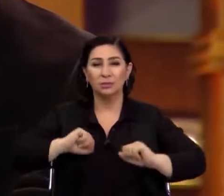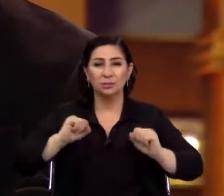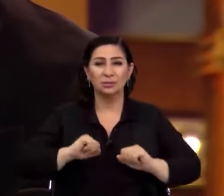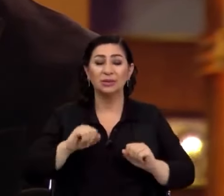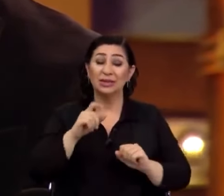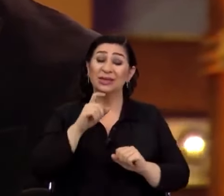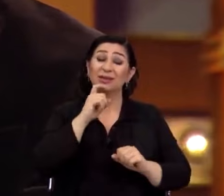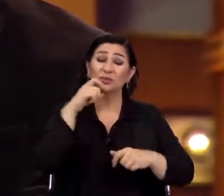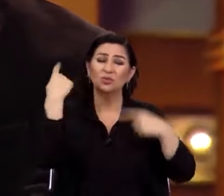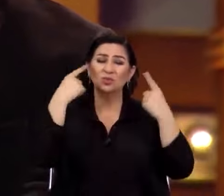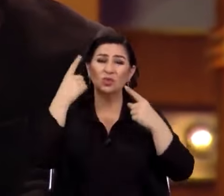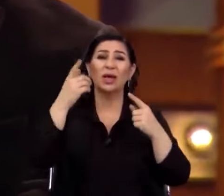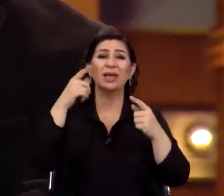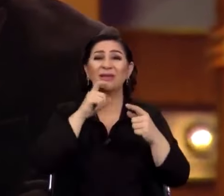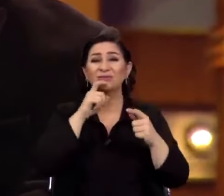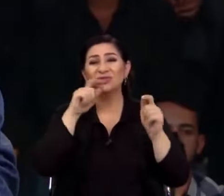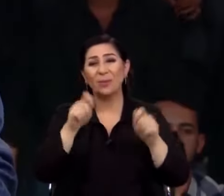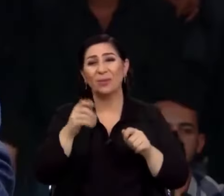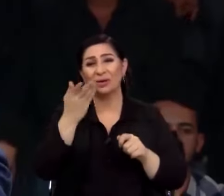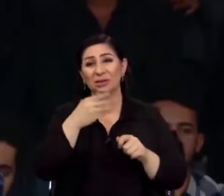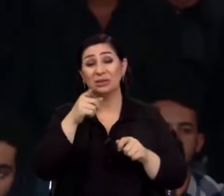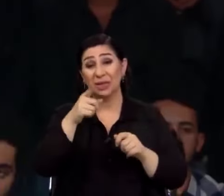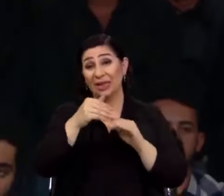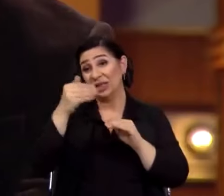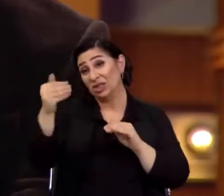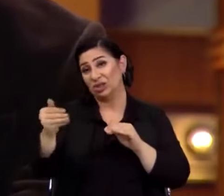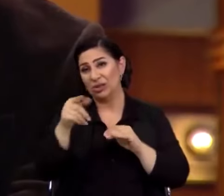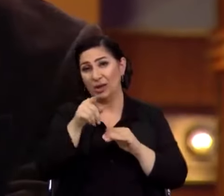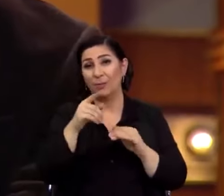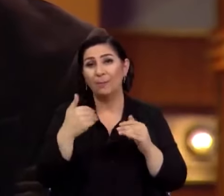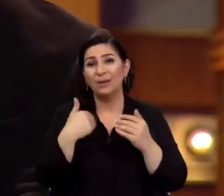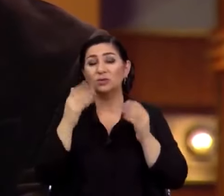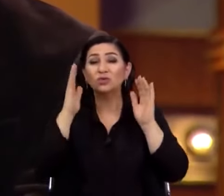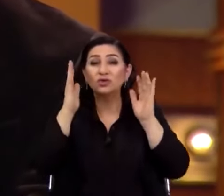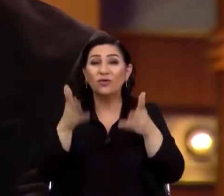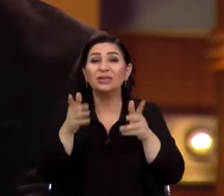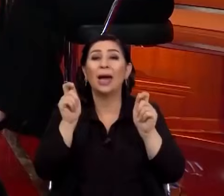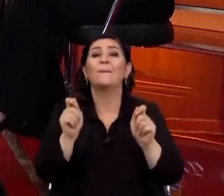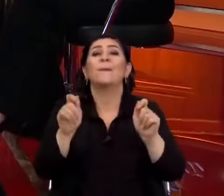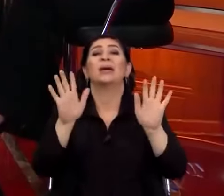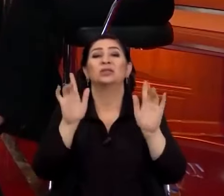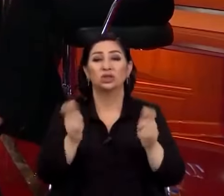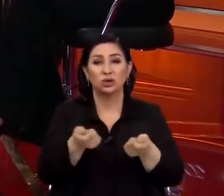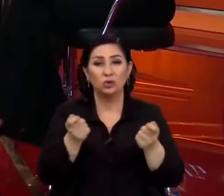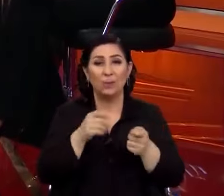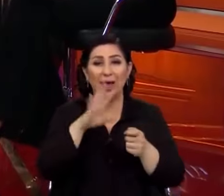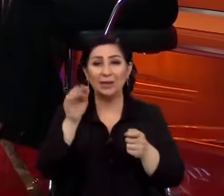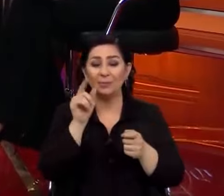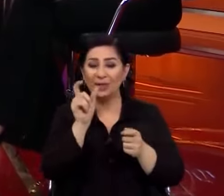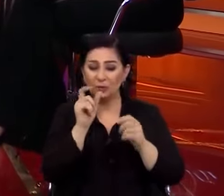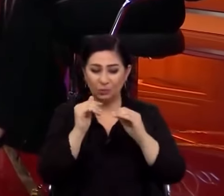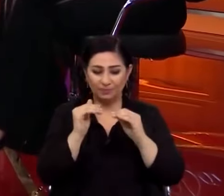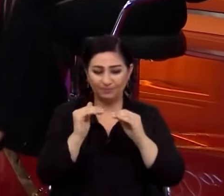ben eleştirdim di bir algı yani kesinlik Ama sen de bunun dışındasın Ben çok fazla yapmamaya çalışıyorum bunu her şeyin bir dozajı Olmalı şarkı söylerken